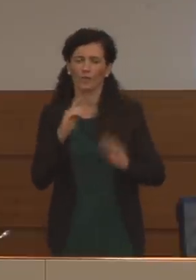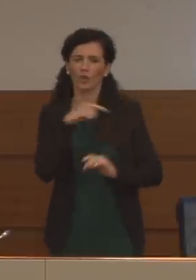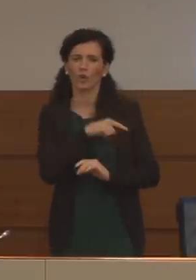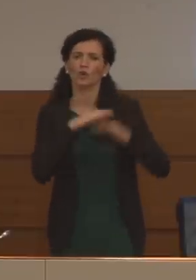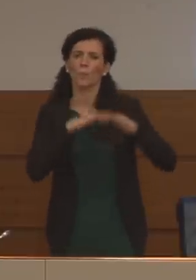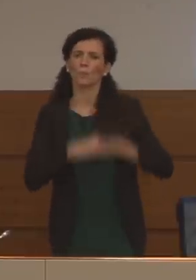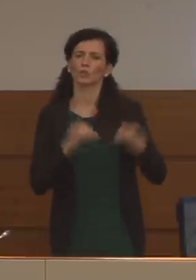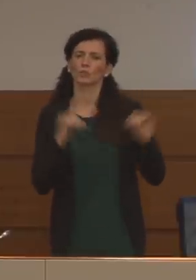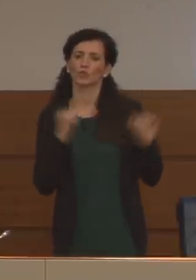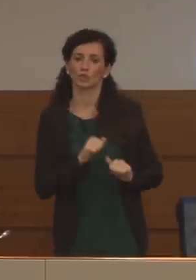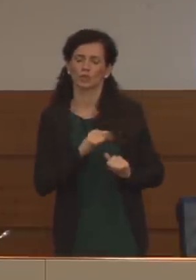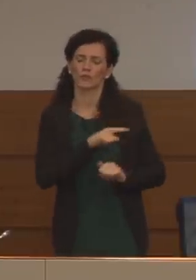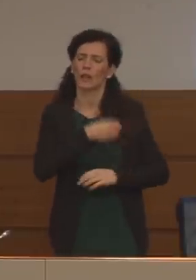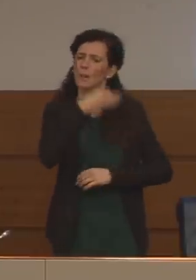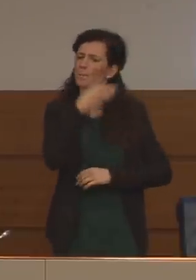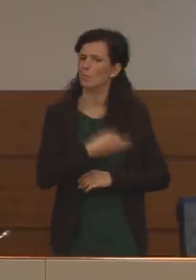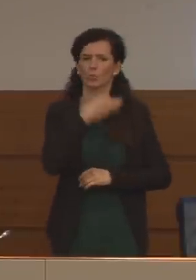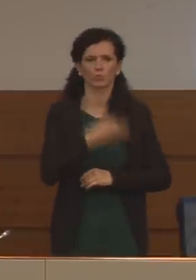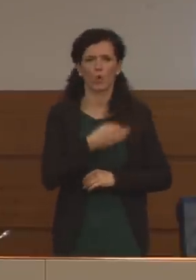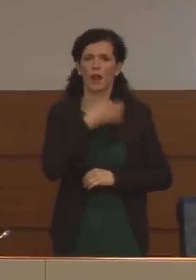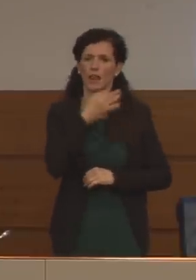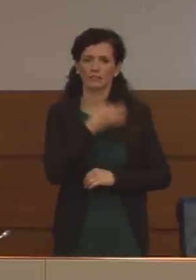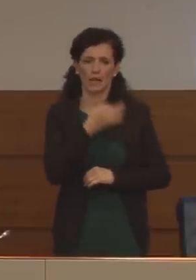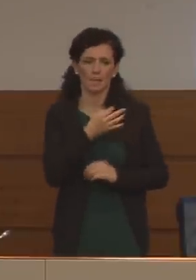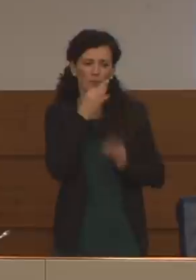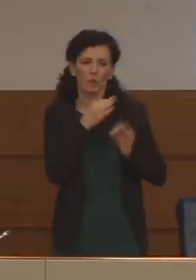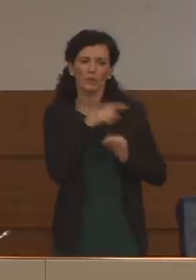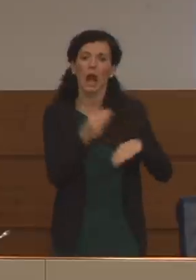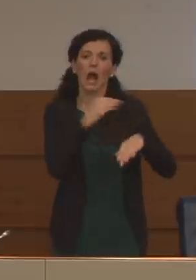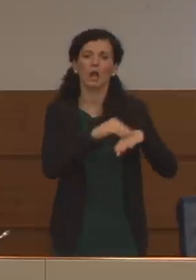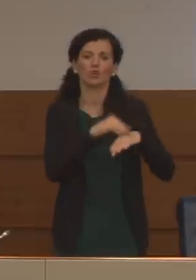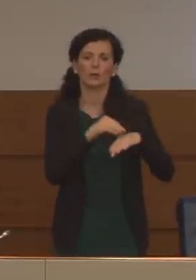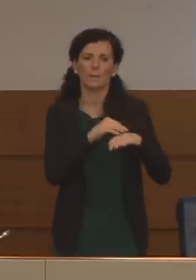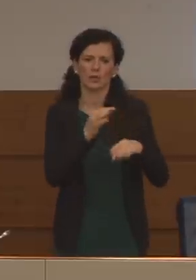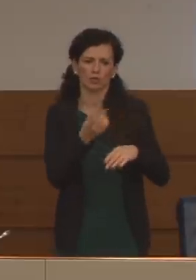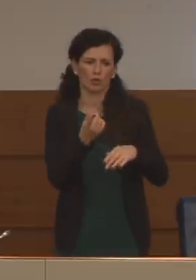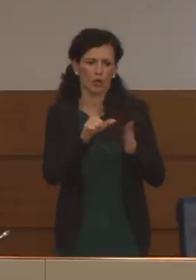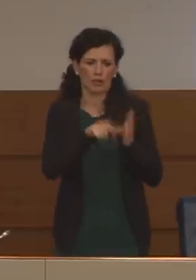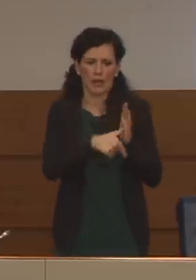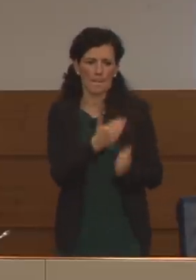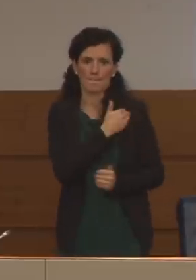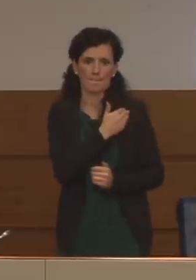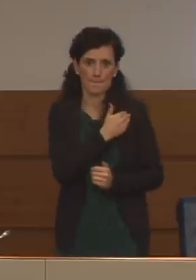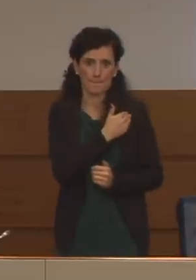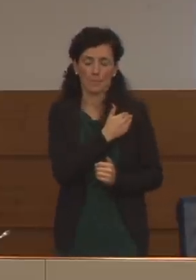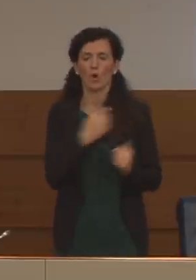puntuali, cioè risalgono a pochi minuti fa, i nostri risentono di un